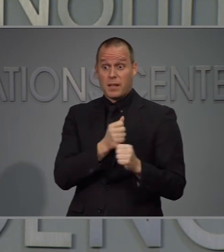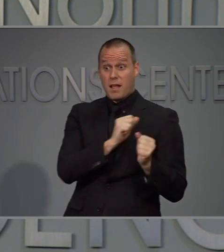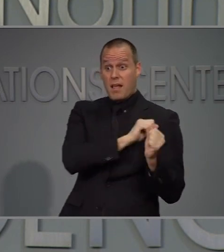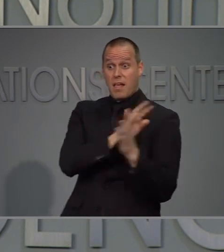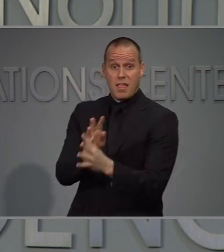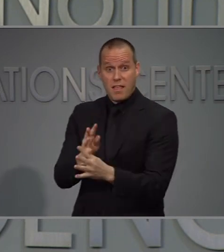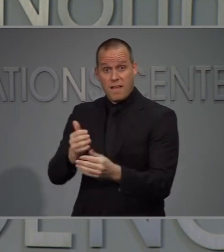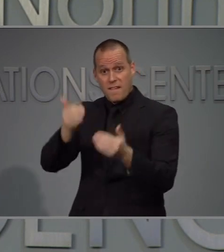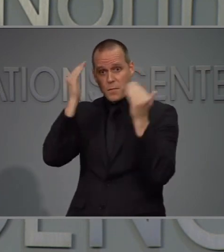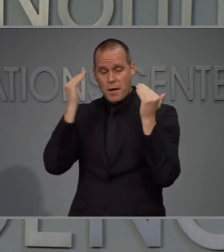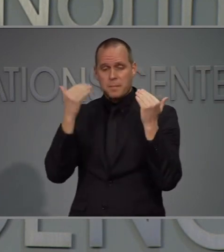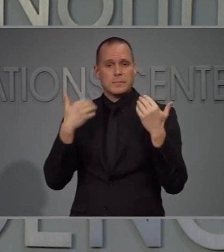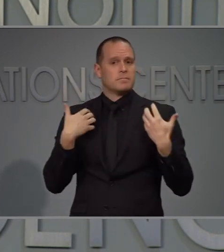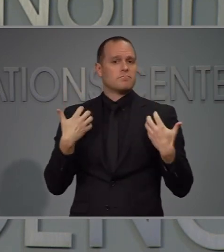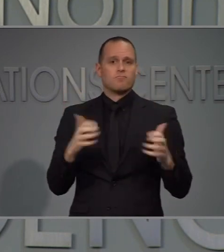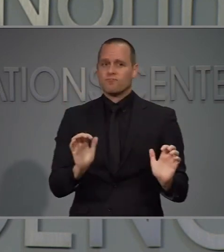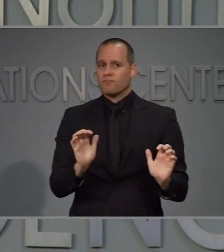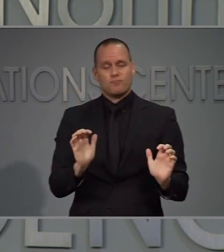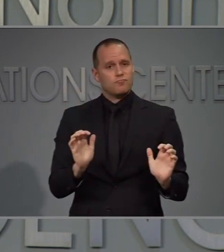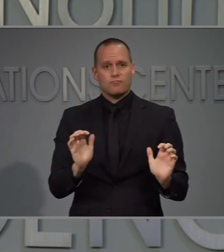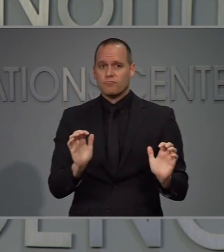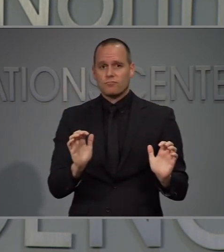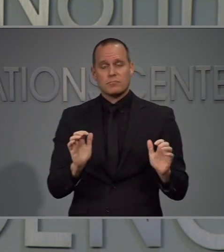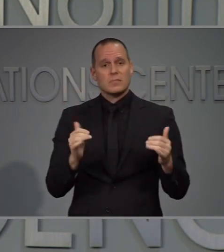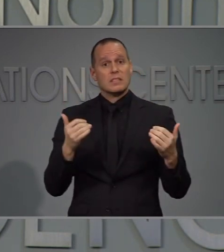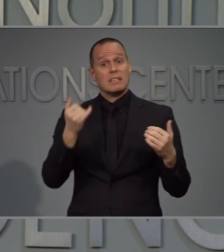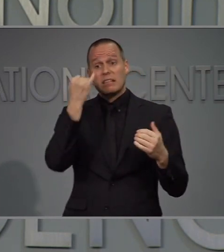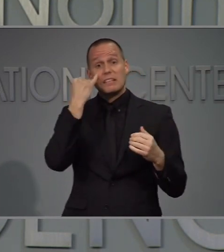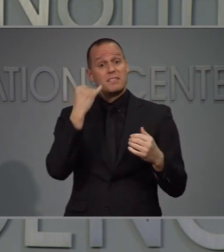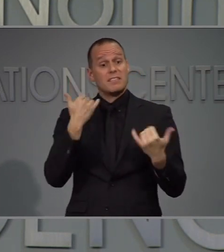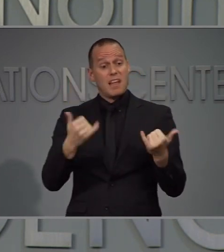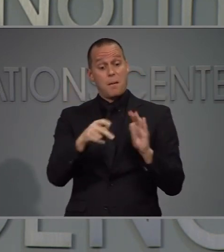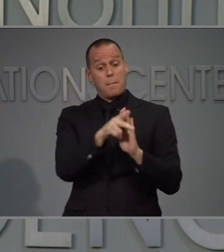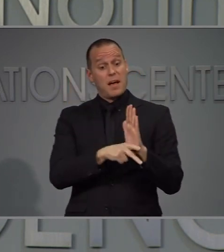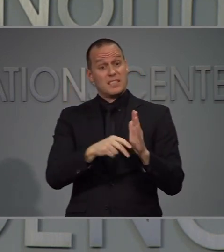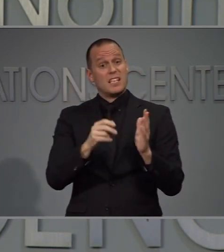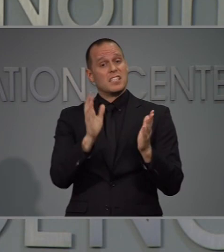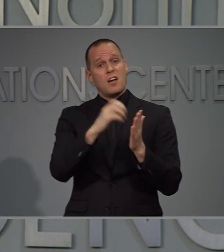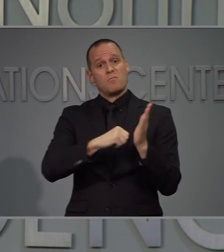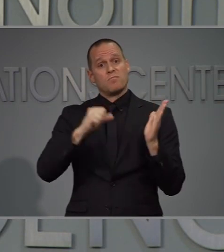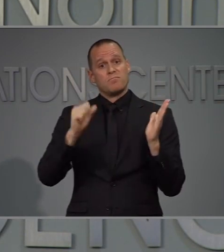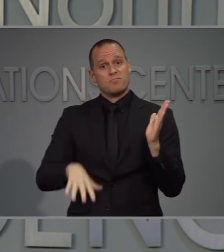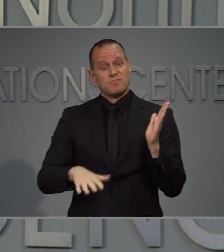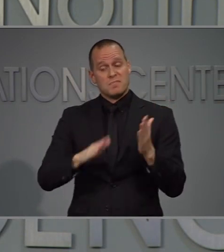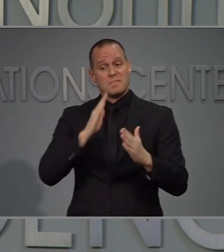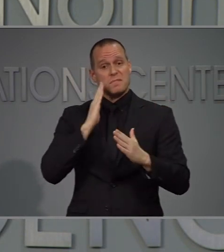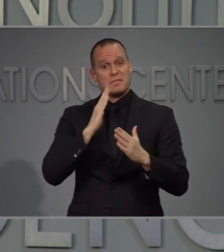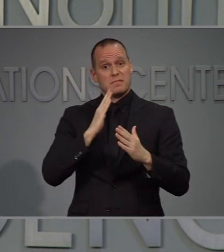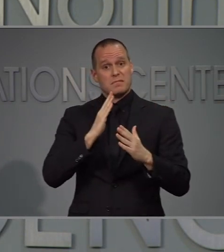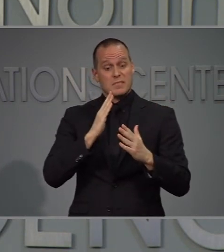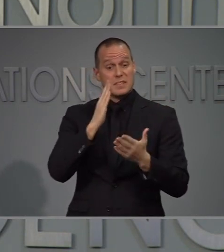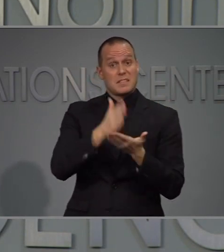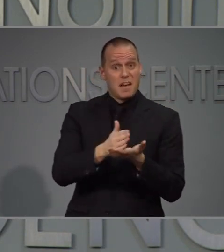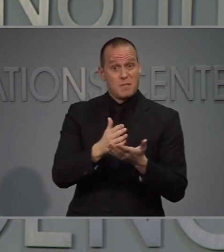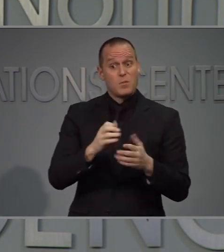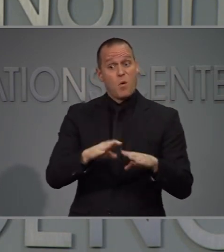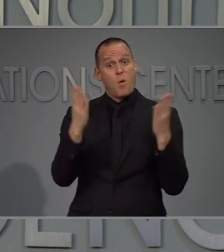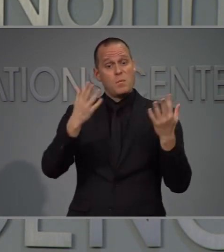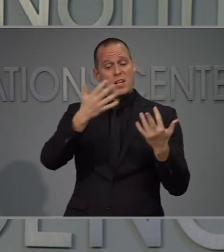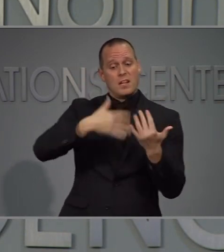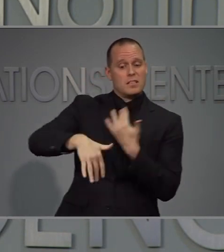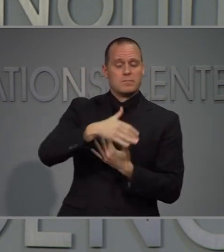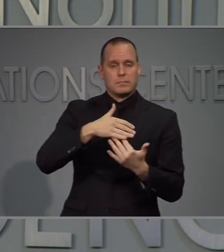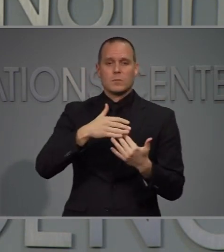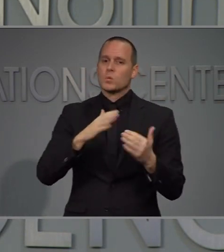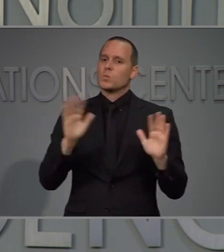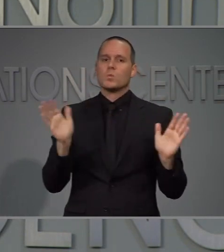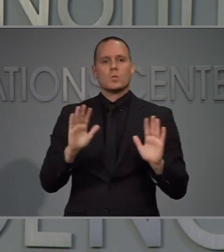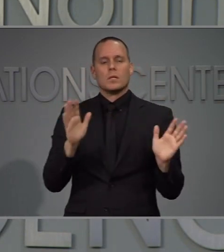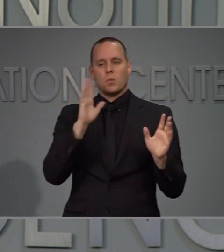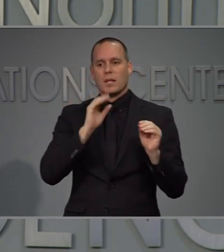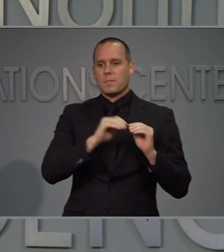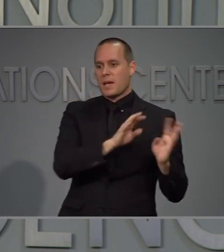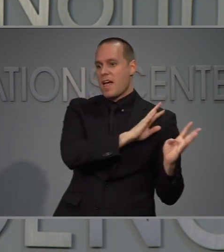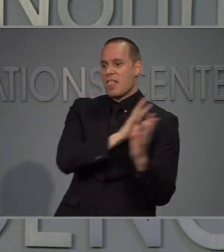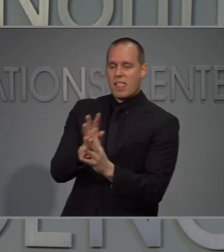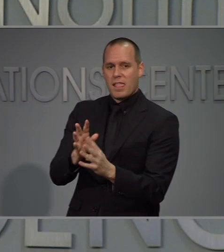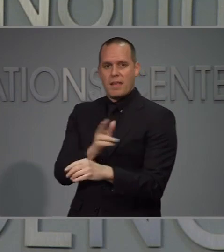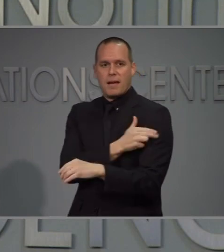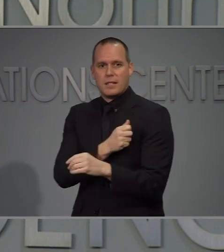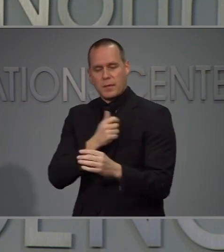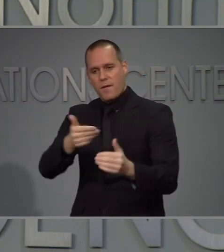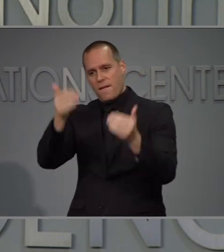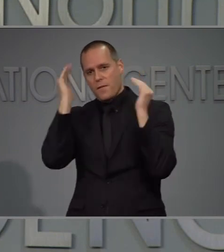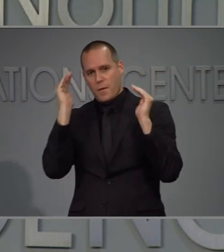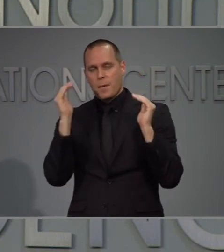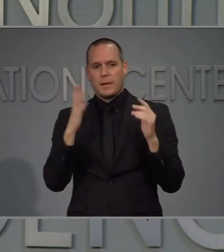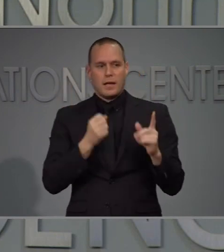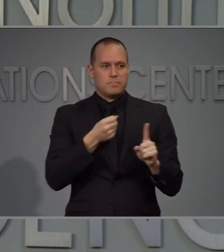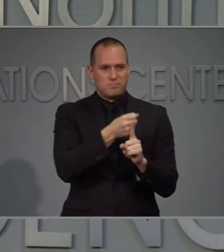hospitales.